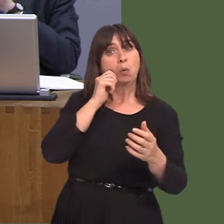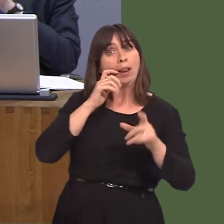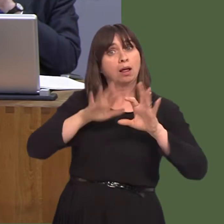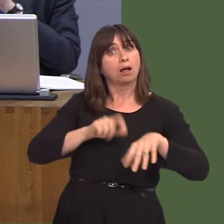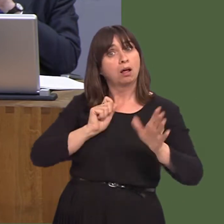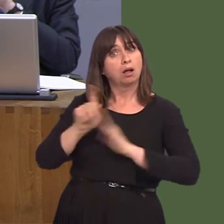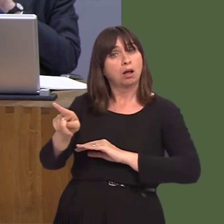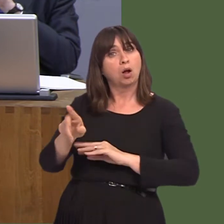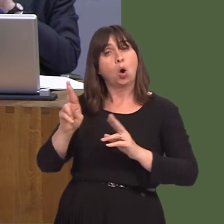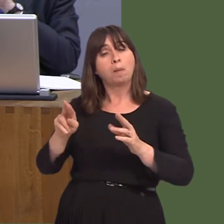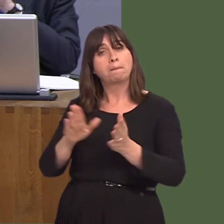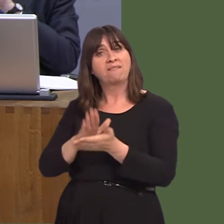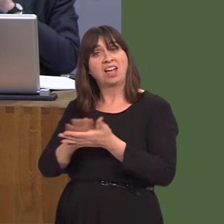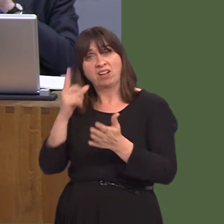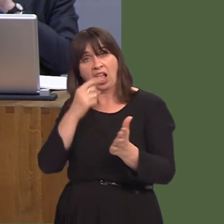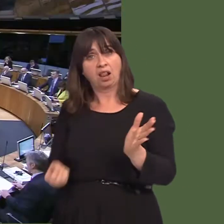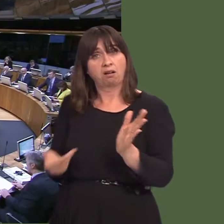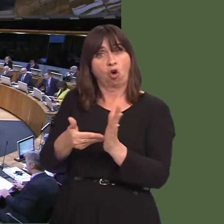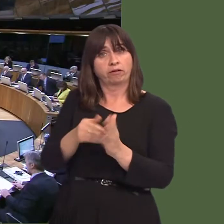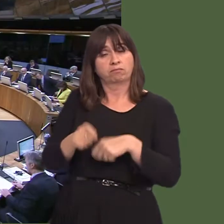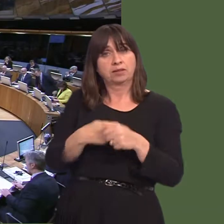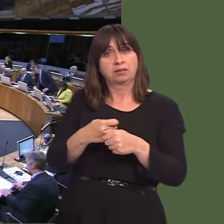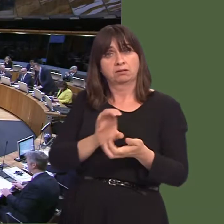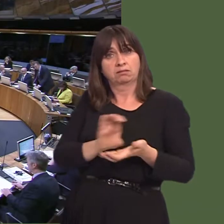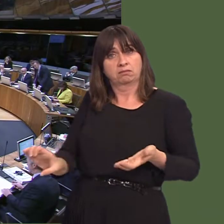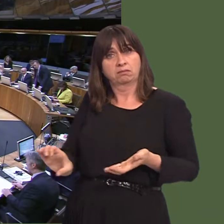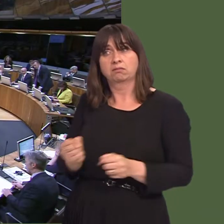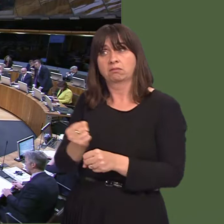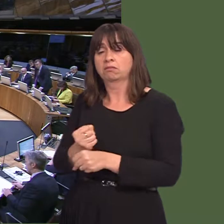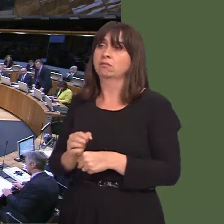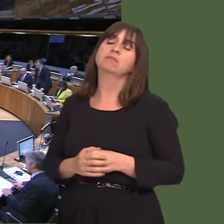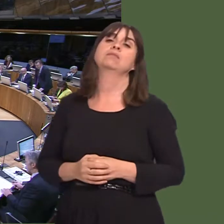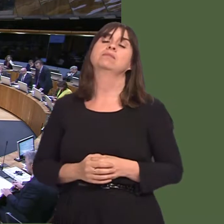Adam Price AM: Prif Weinidog, mae yna lot o gonsern yn ardal Castell-nedd ynglyn ‚'r